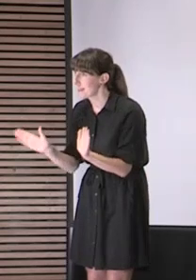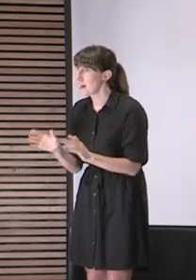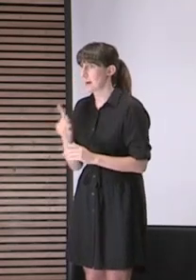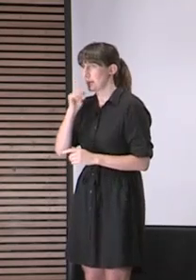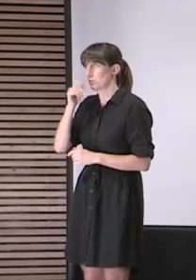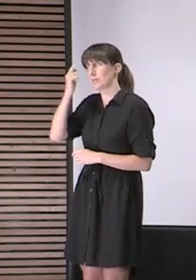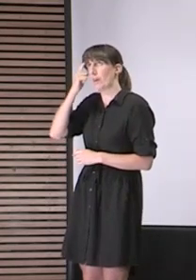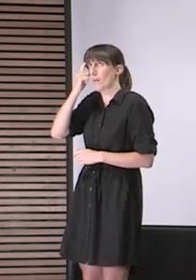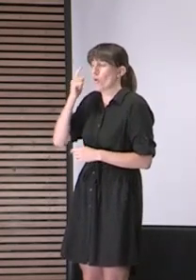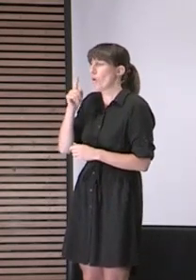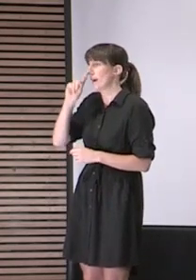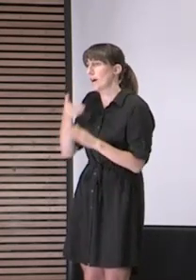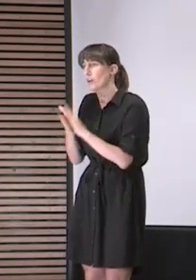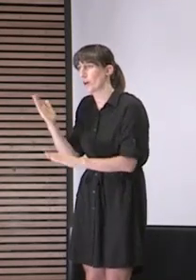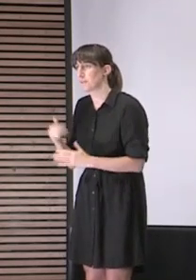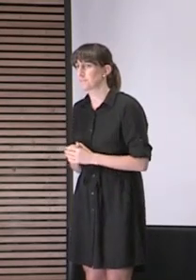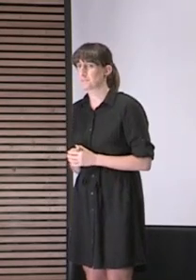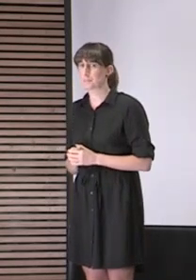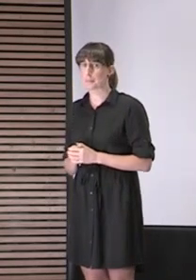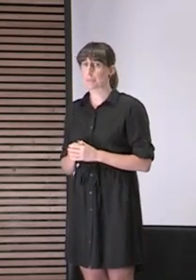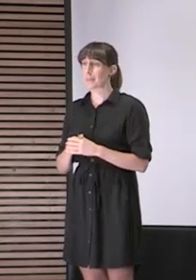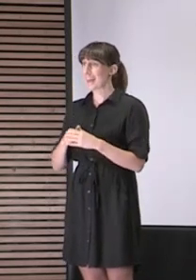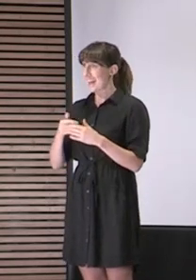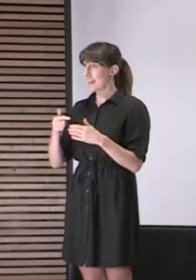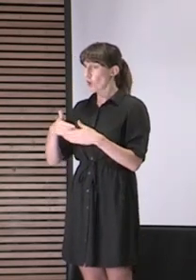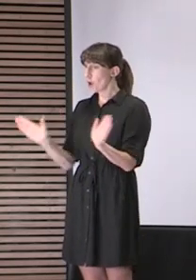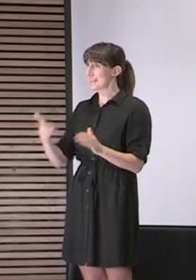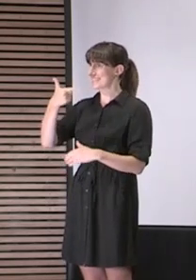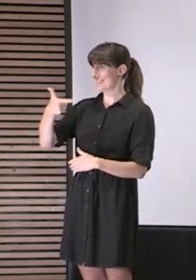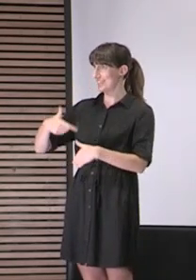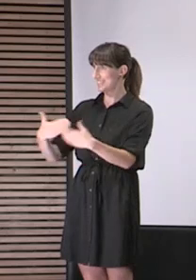estaciones de prueba